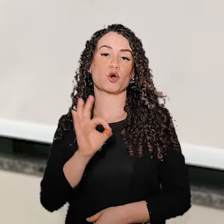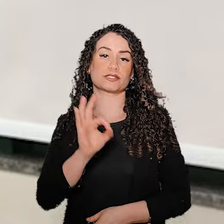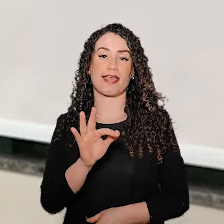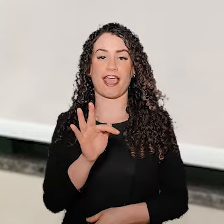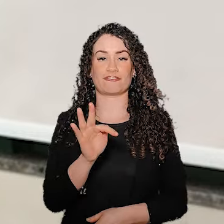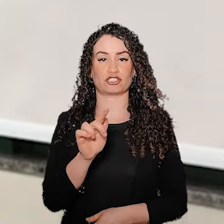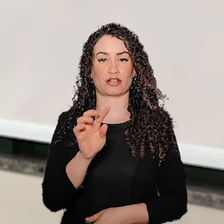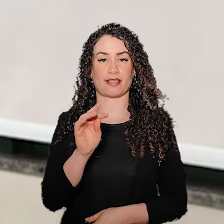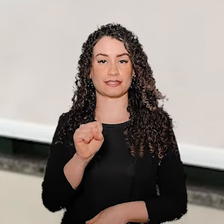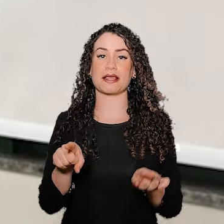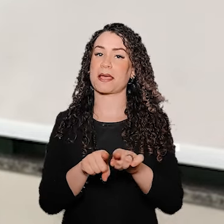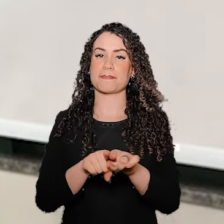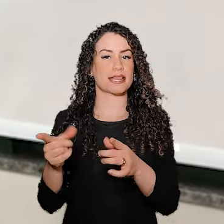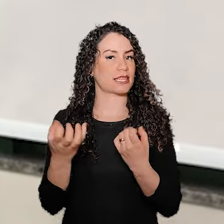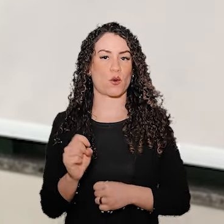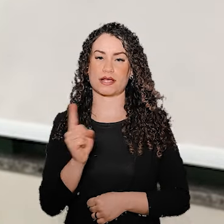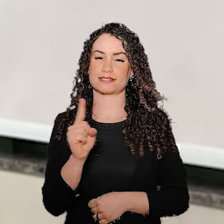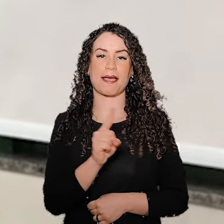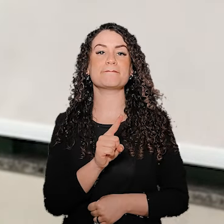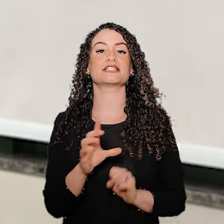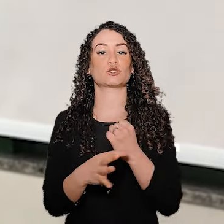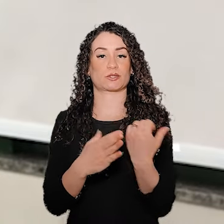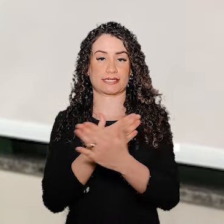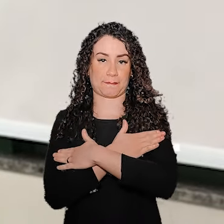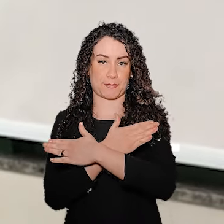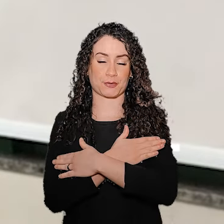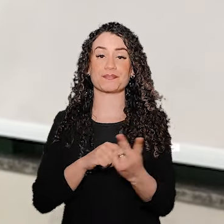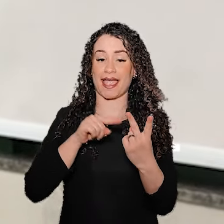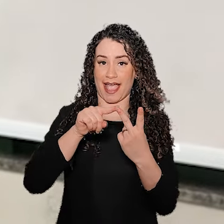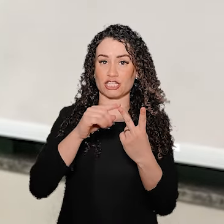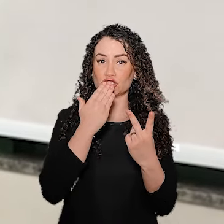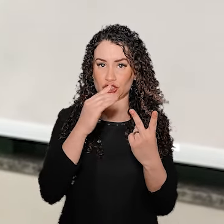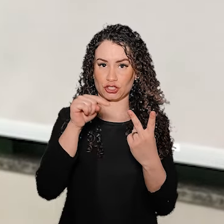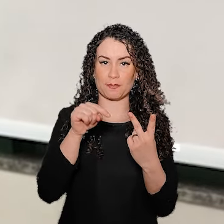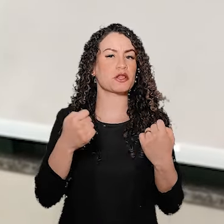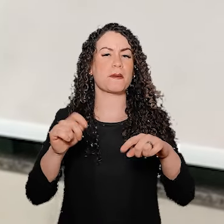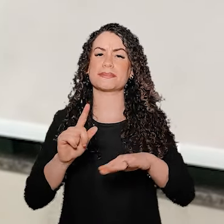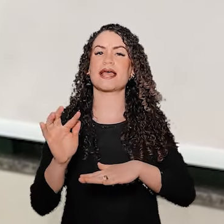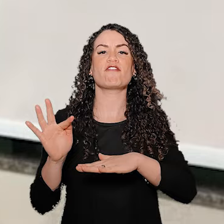além de não poder se habilitar para receber o Seguro-Desemprego. Esta forma de rescisão não exige formalidades,